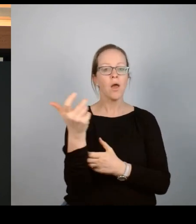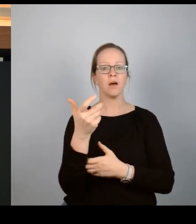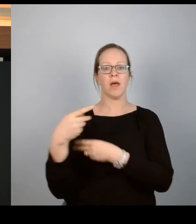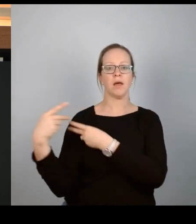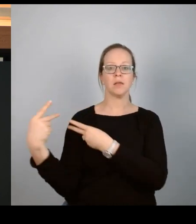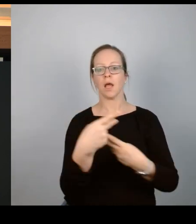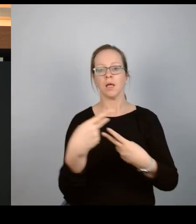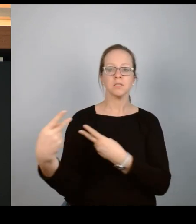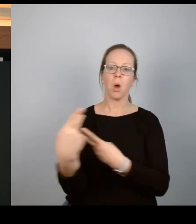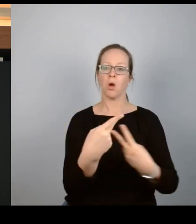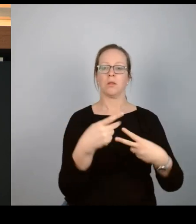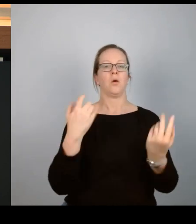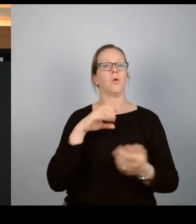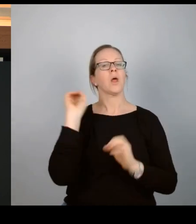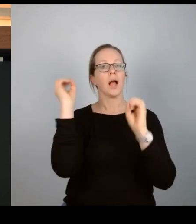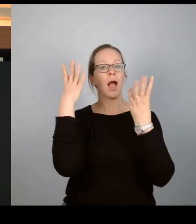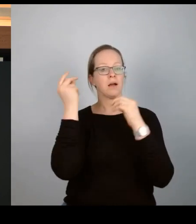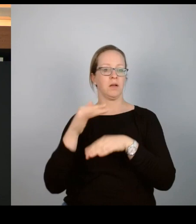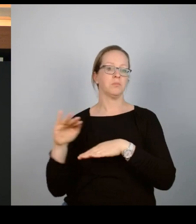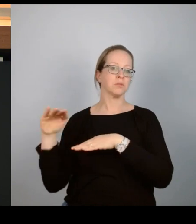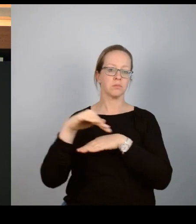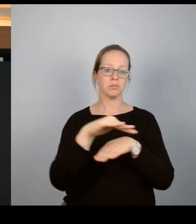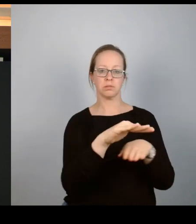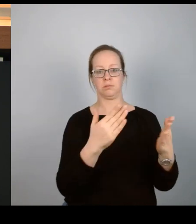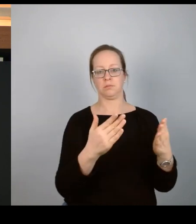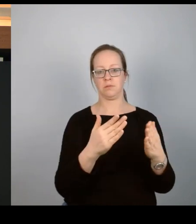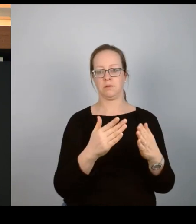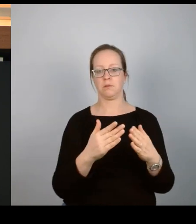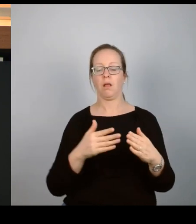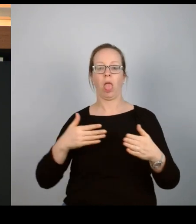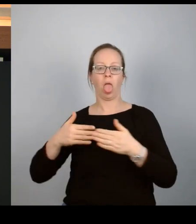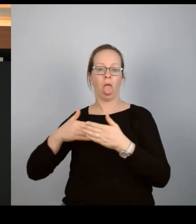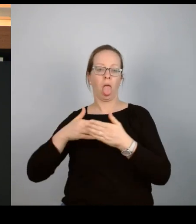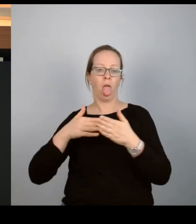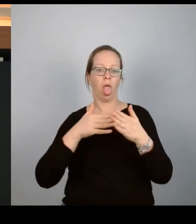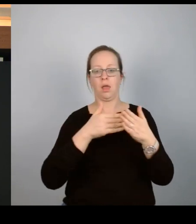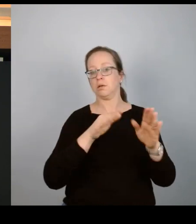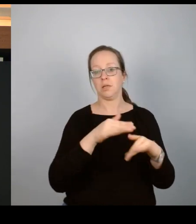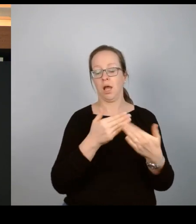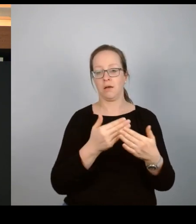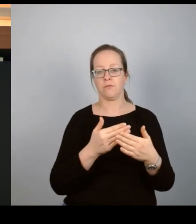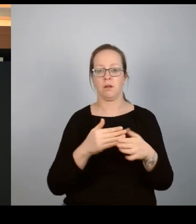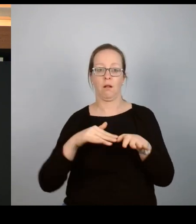alle Verkehrsartem vom Kinderrad bis zum Dreiachser , Parken der Autos können in den Parcours oder